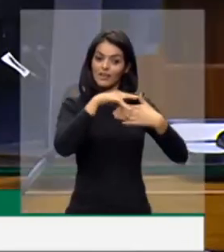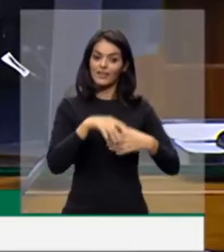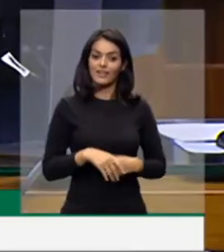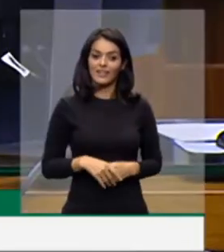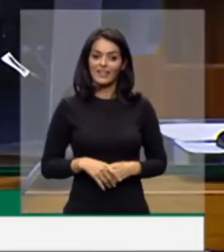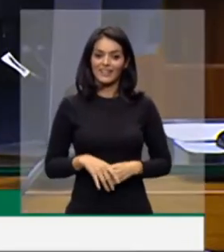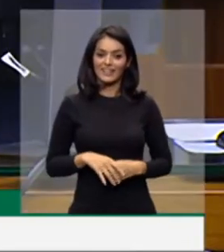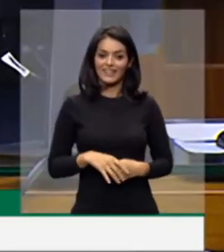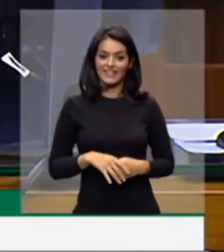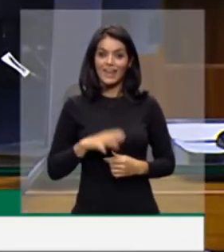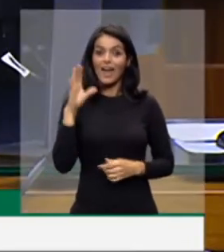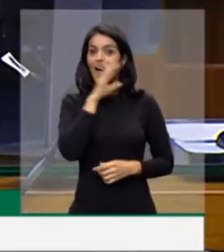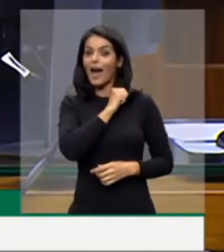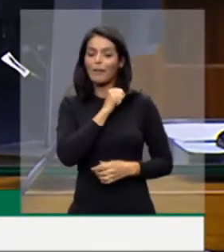ENTENDER QUE É O MOMENTO DA